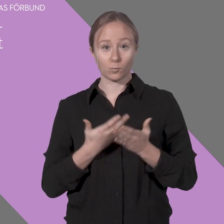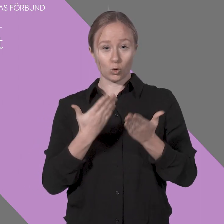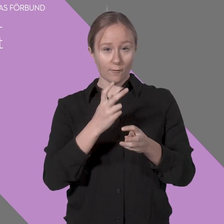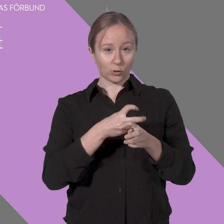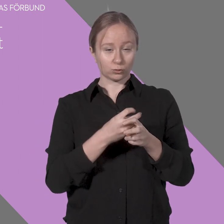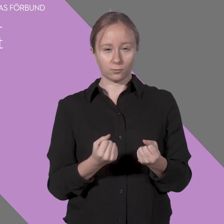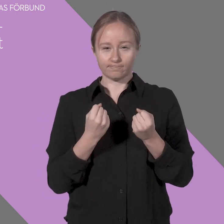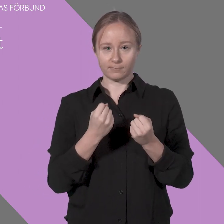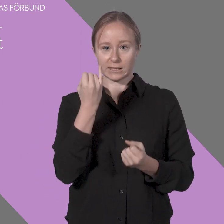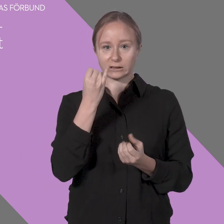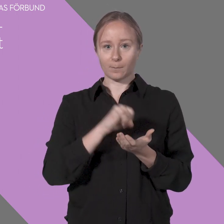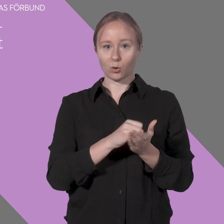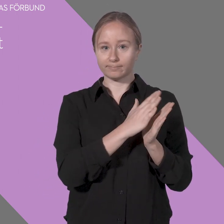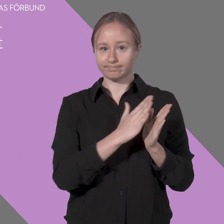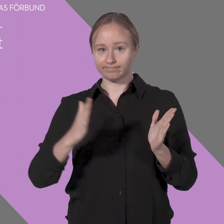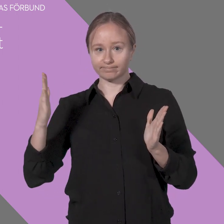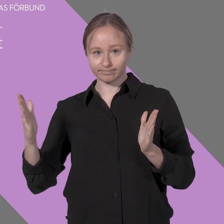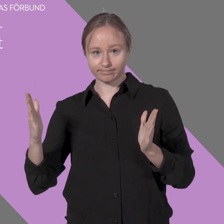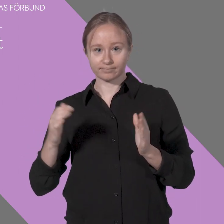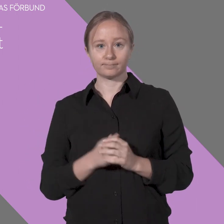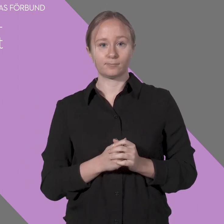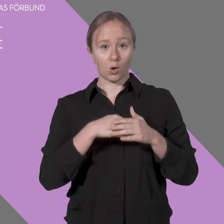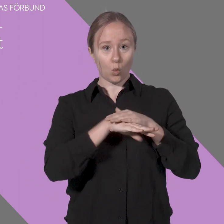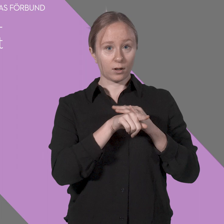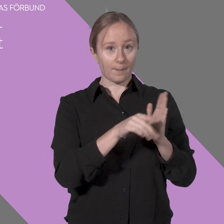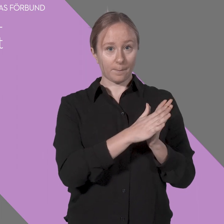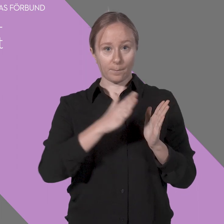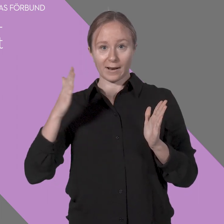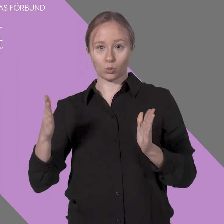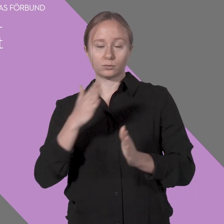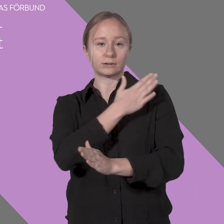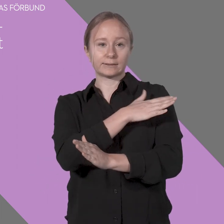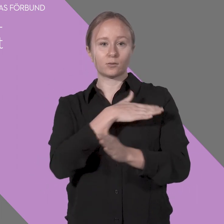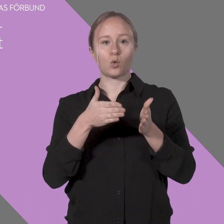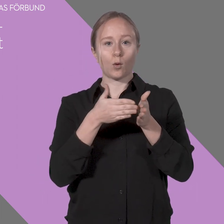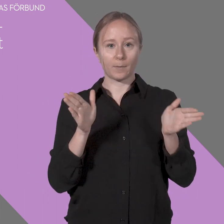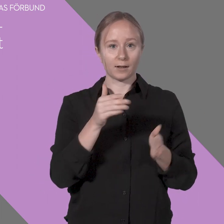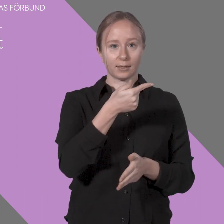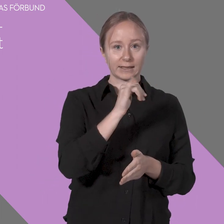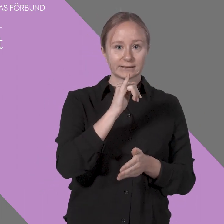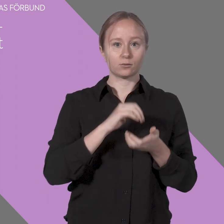Försöket pågår i sex månader. Under denna period håller tjänsten öppet tisdagar -